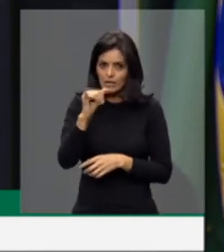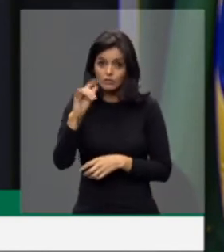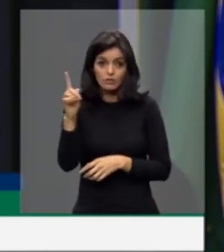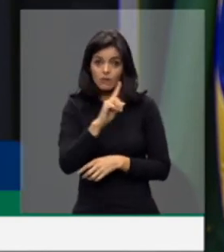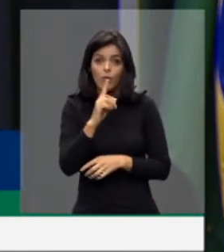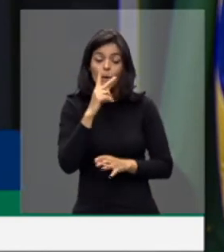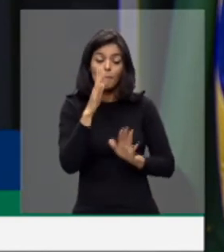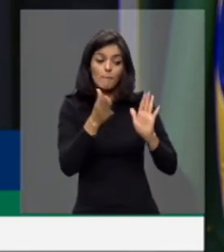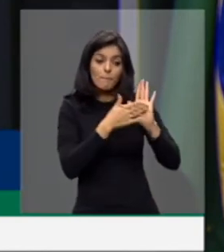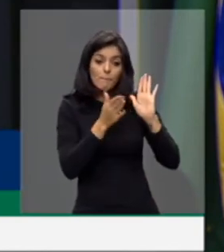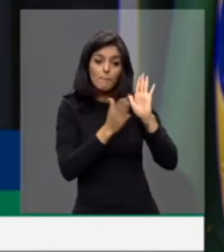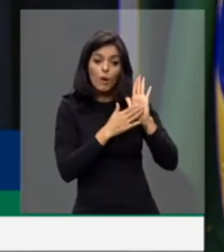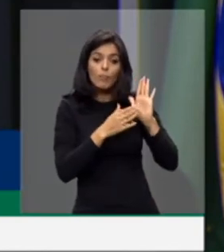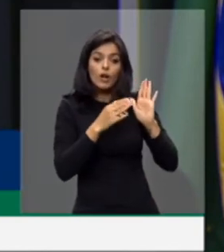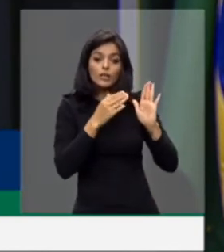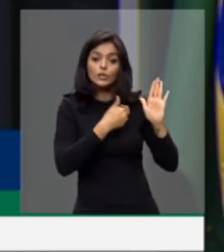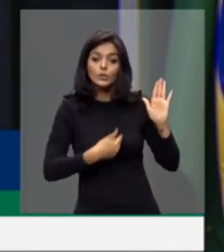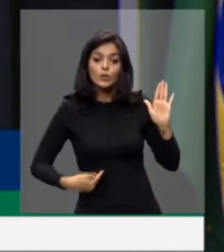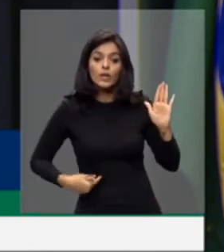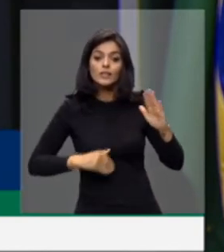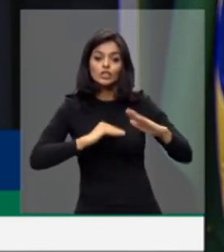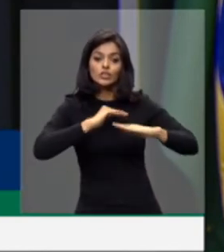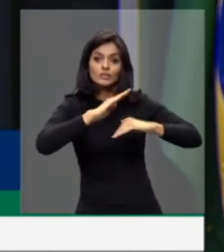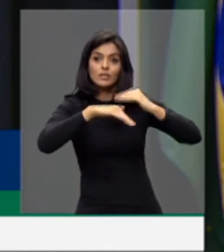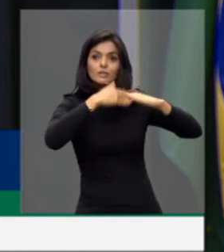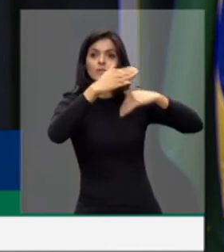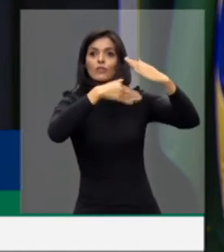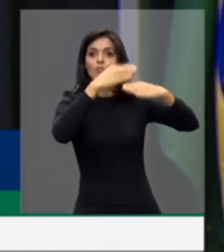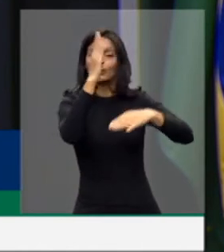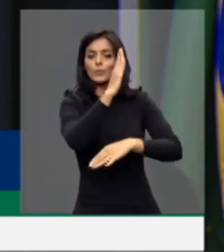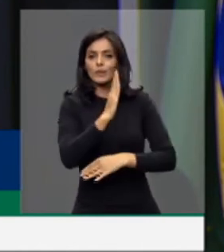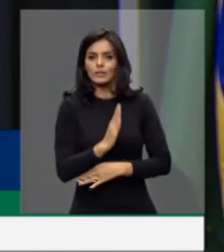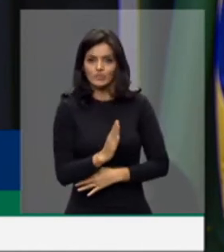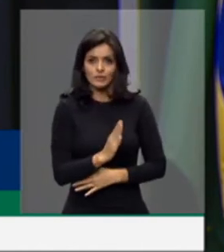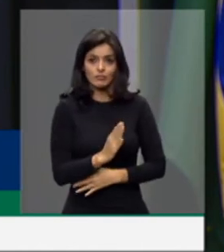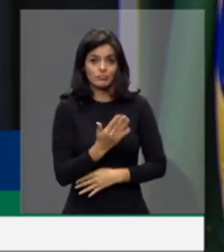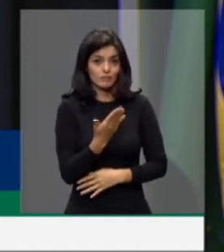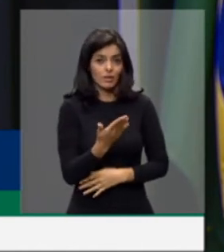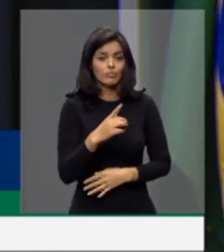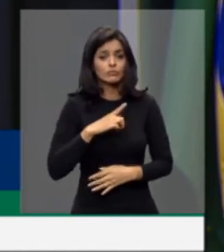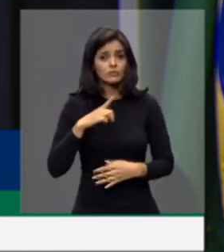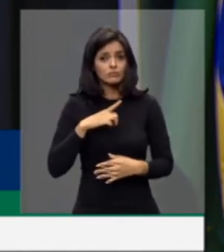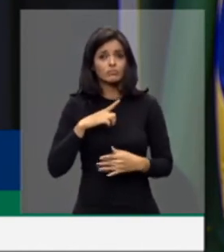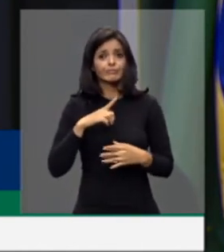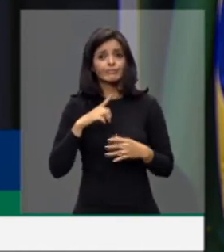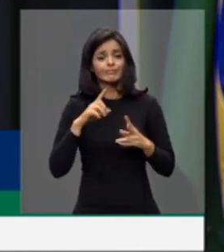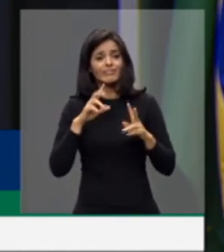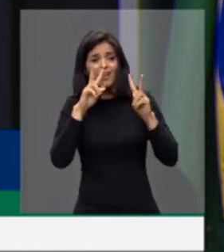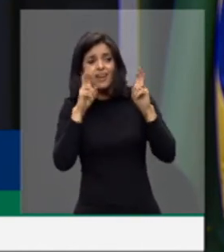ESTAMOS DISCUTINDO APENAS A QUESTÃO TARIFÁRIA, NÓS ESTAMOS DISCUTINDO POLÍTICAS DE ESTADO, NÓS ESTAMOS DISCUTINDO POLÍTICAS DE